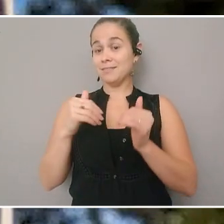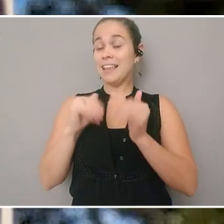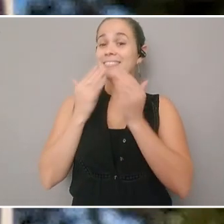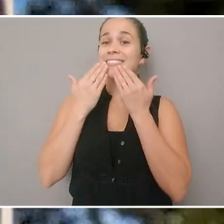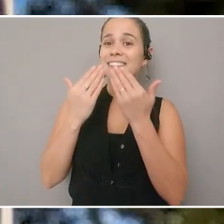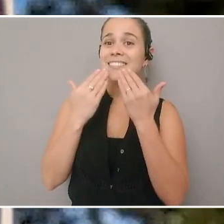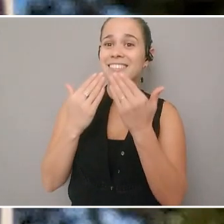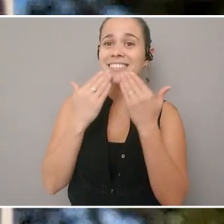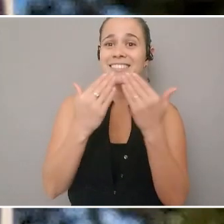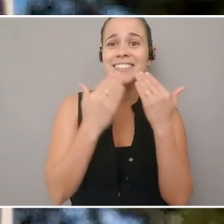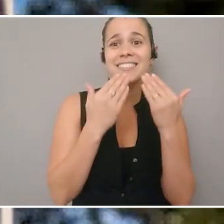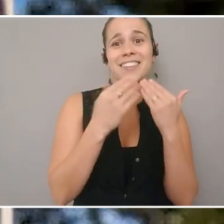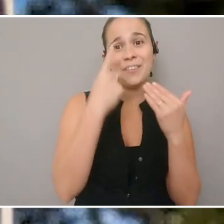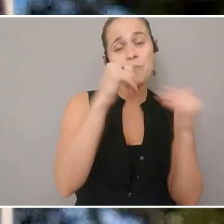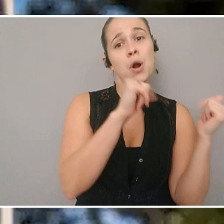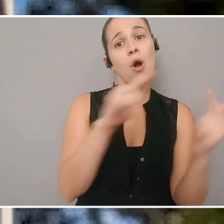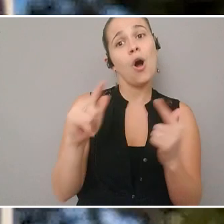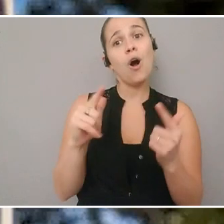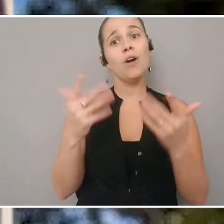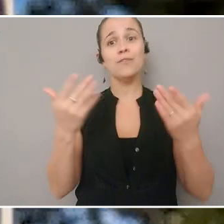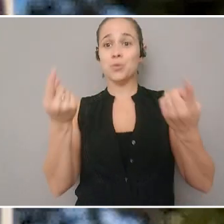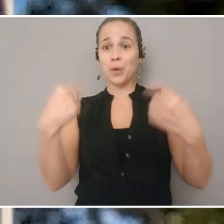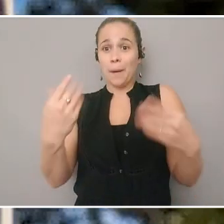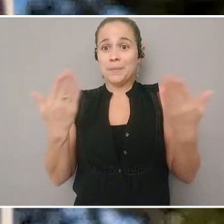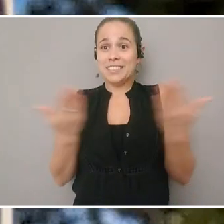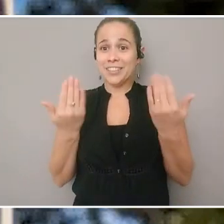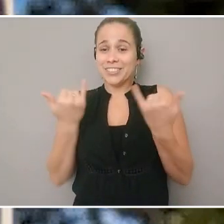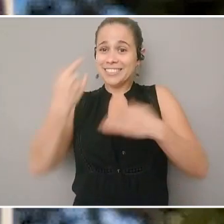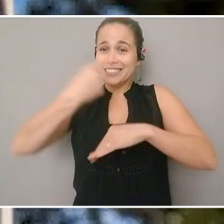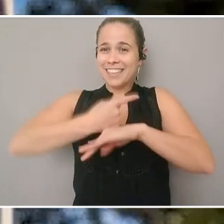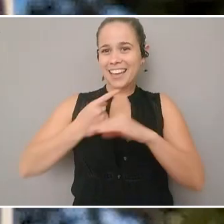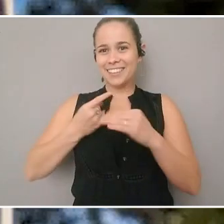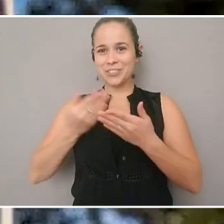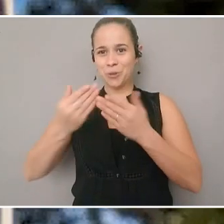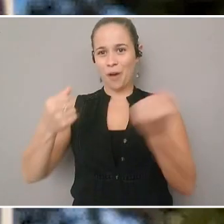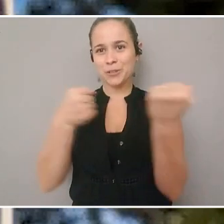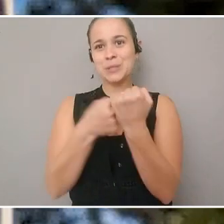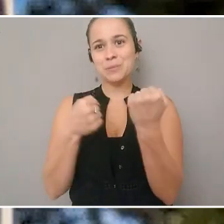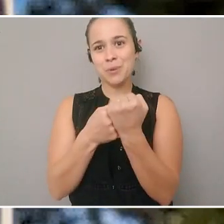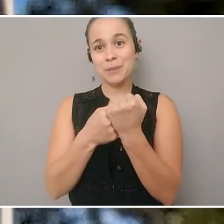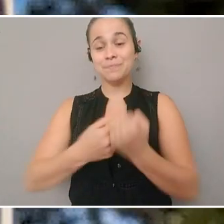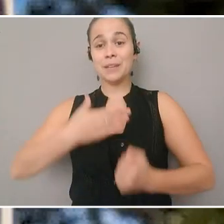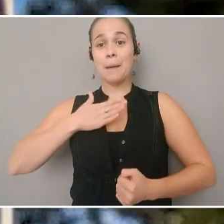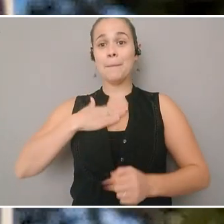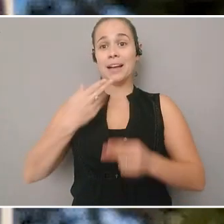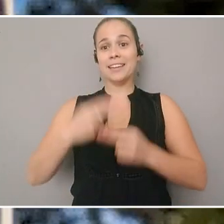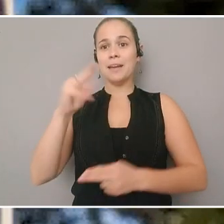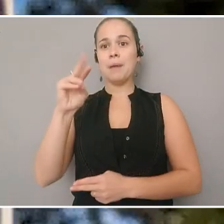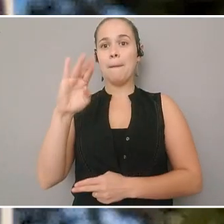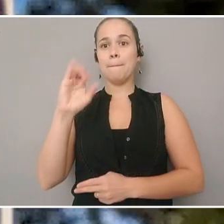todos ustedes que hoy se han reunido aqui para ofrecerles su apoyo. Soy Mark